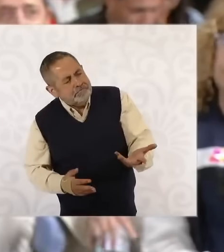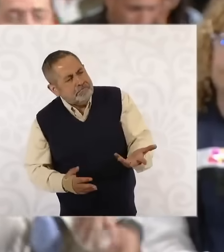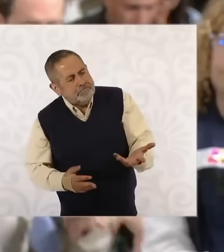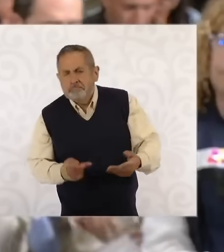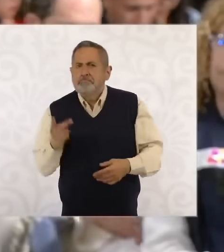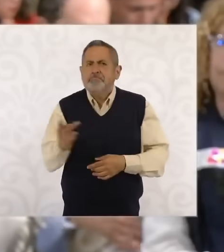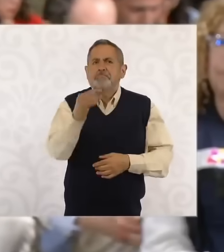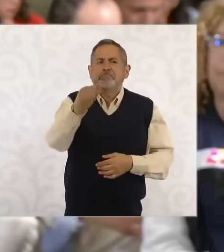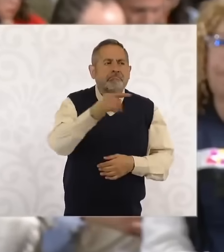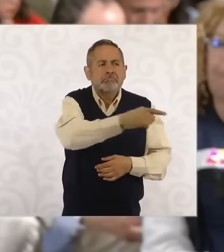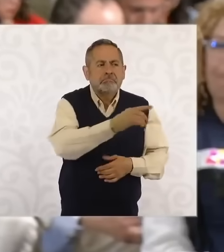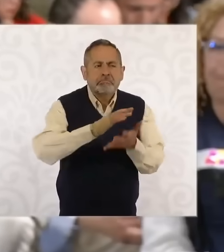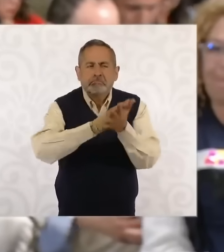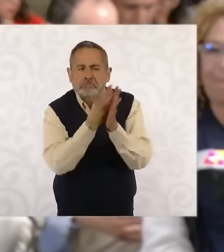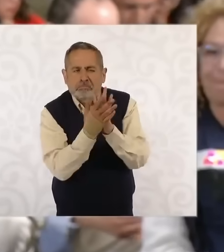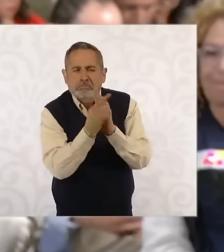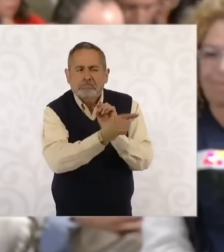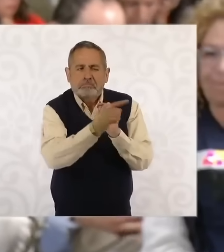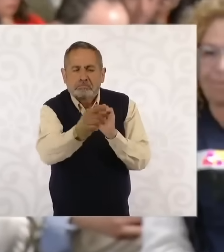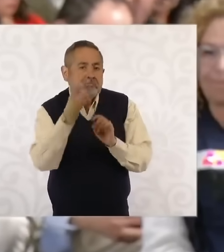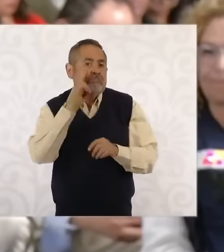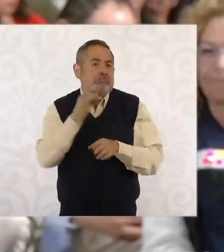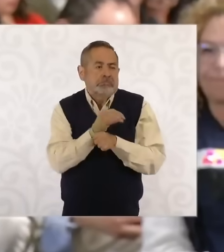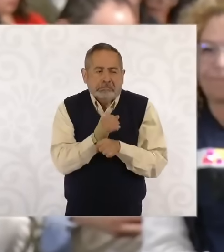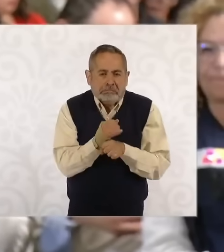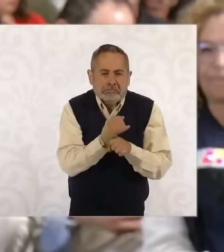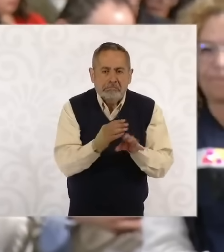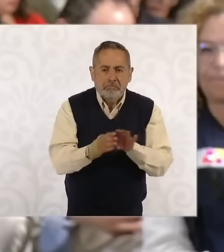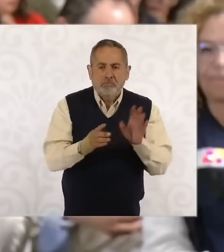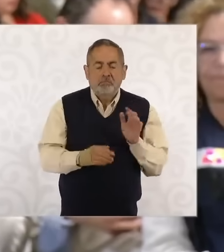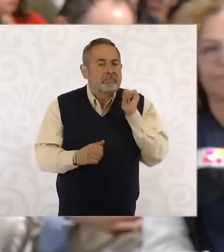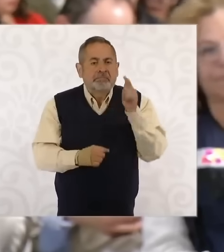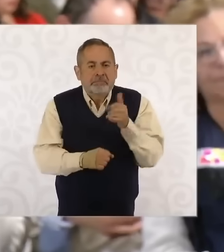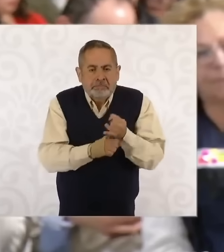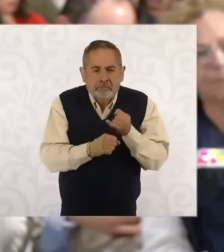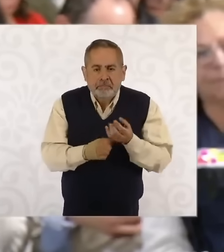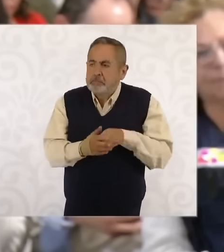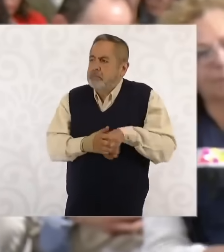colución, si estarían investigando ya si hay una intencionalidad de ocultar estos medicamentos.